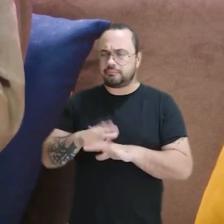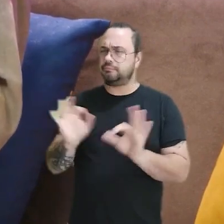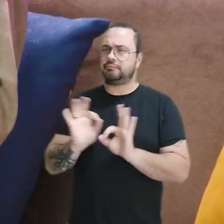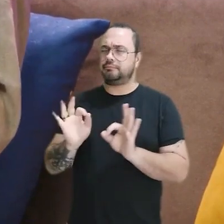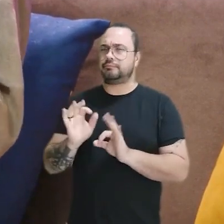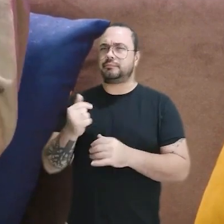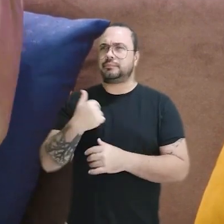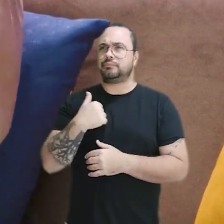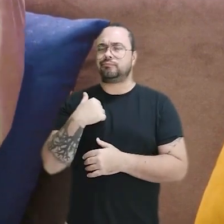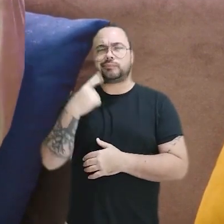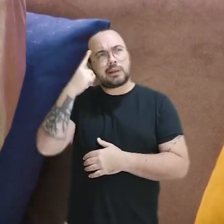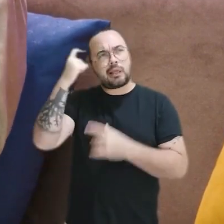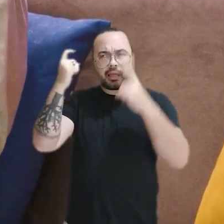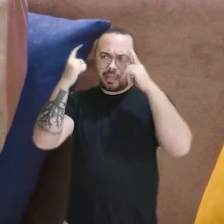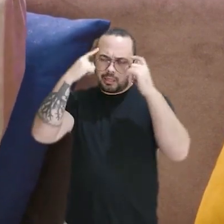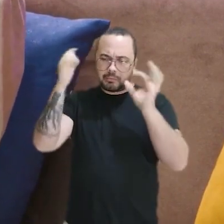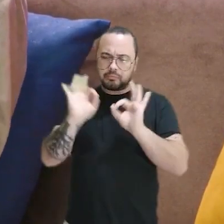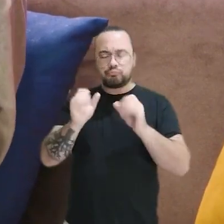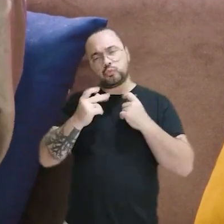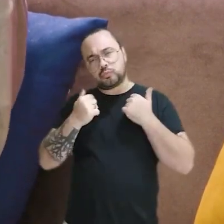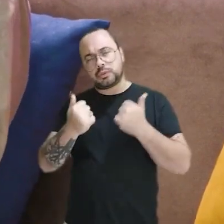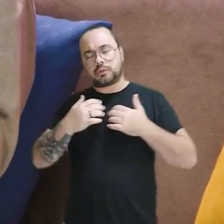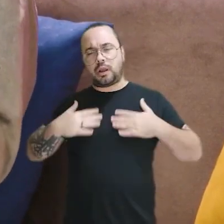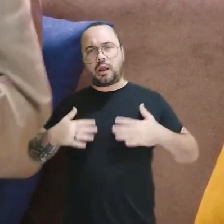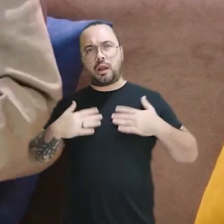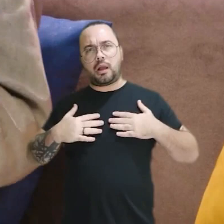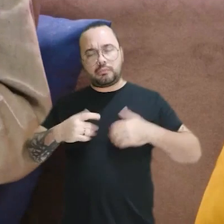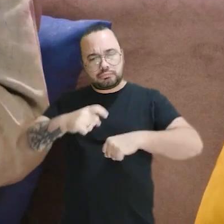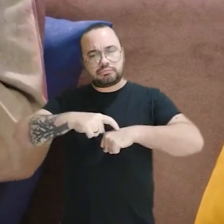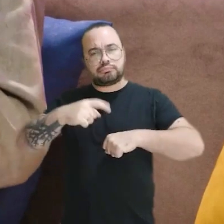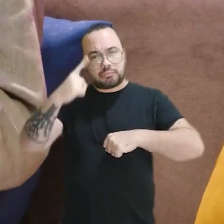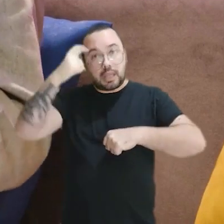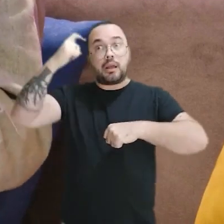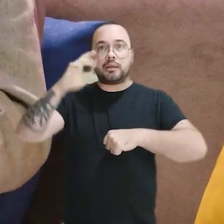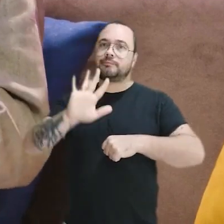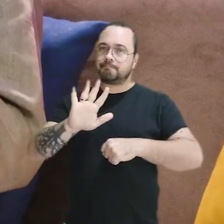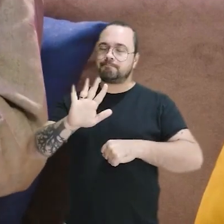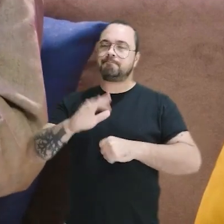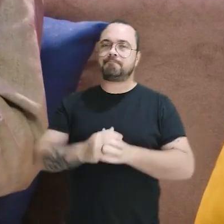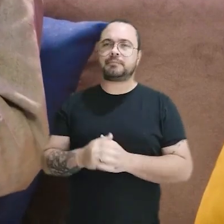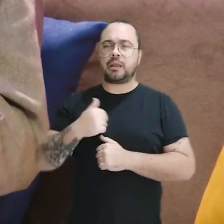"Ah, tô sem nenhuma ideia agora", cara, tudo bem, relaxa, uma hora vai aparecer. Não tem nada pra fazer, tá,